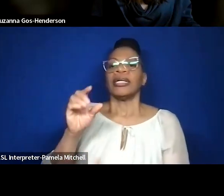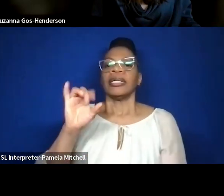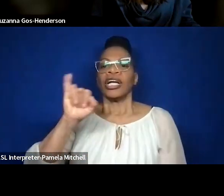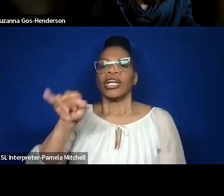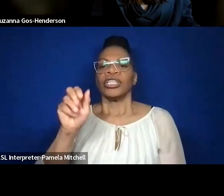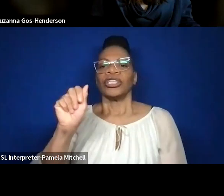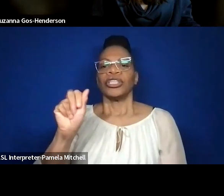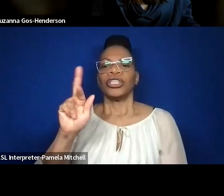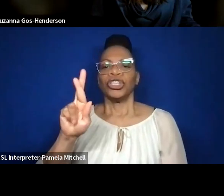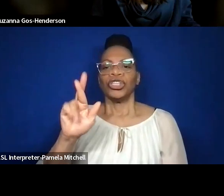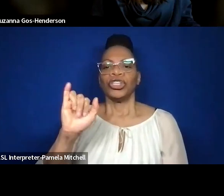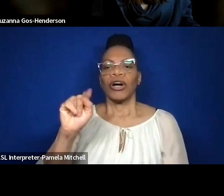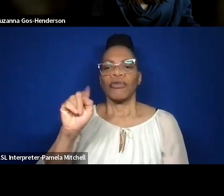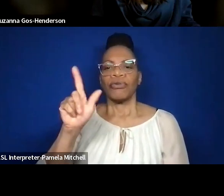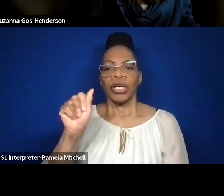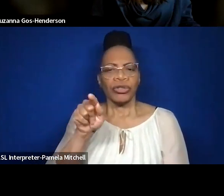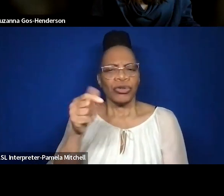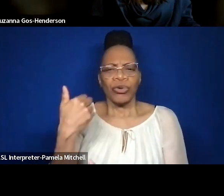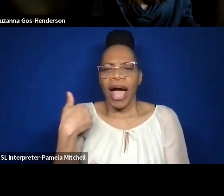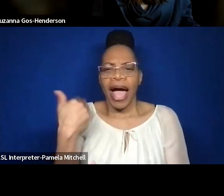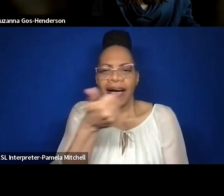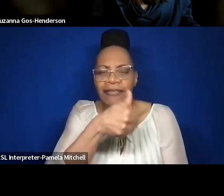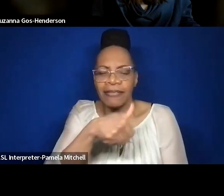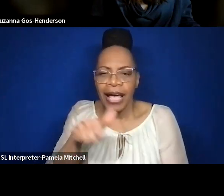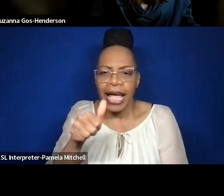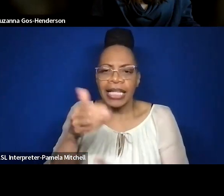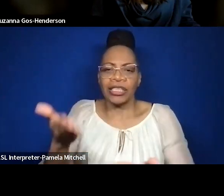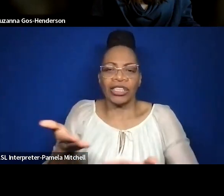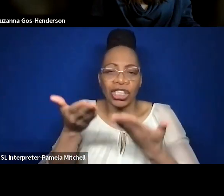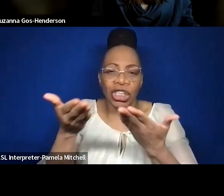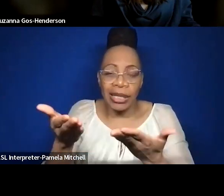para ayudar a más personas a acceder a mi cuenta SSA?